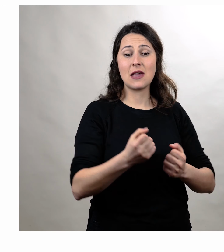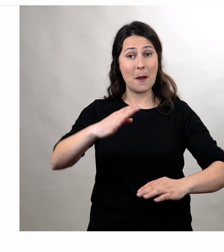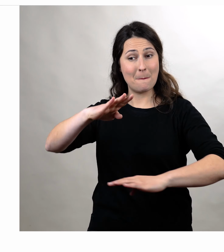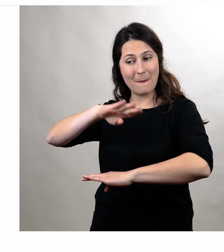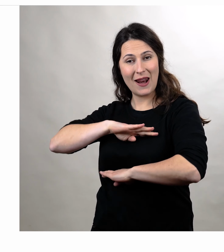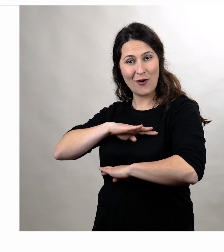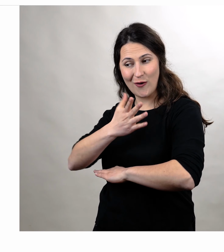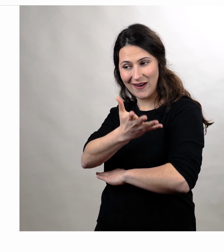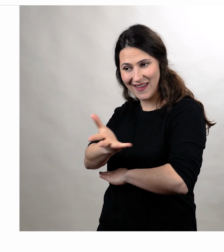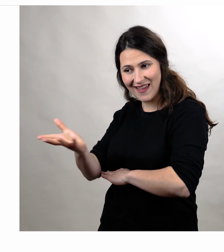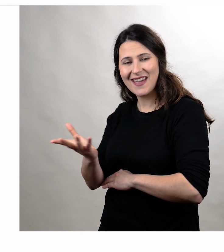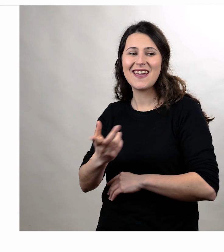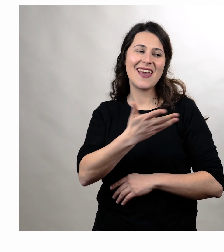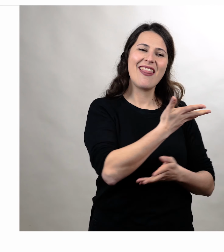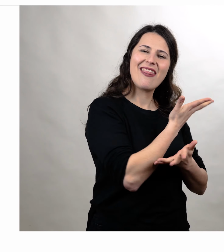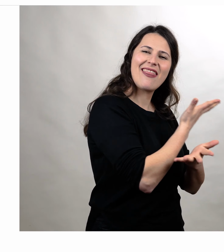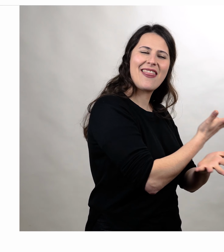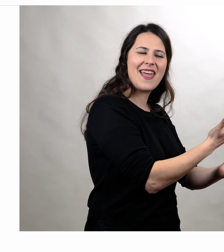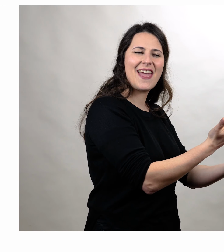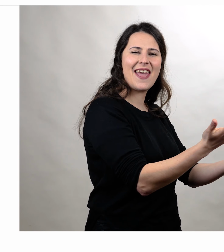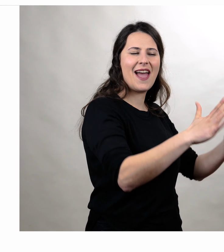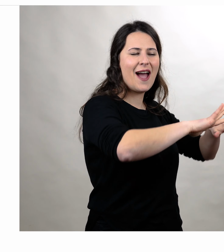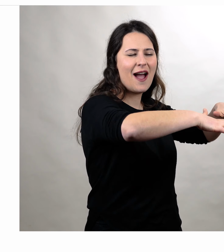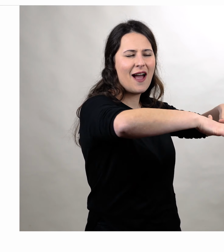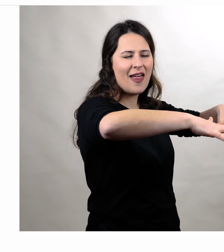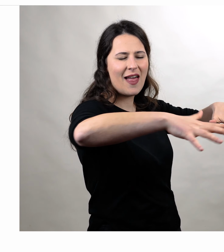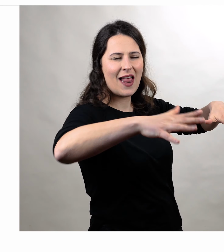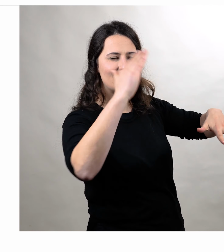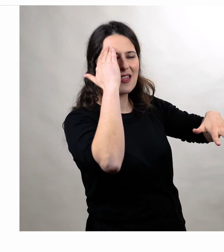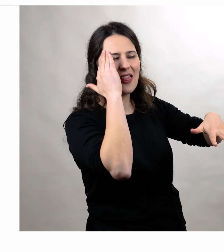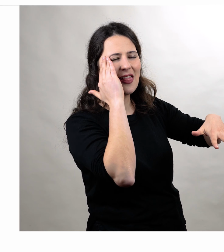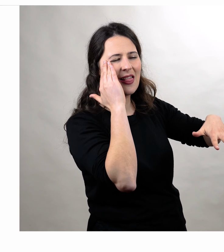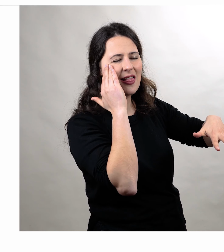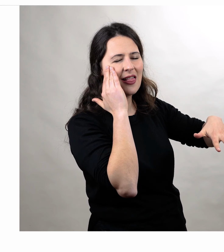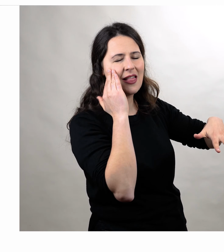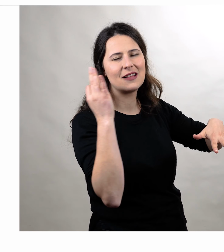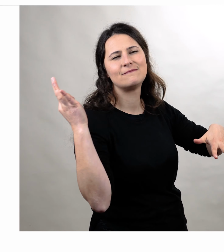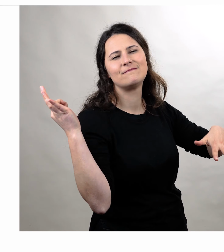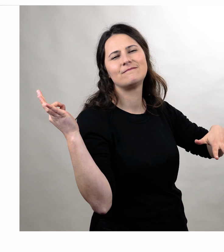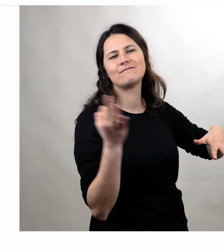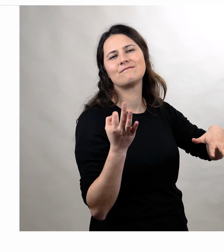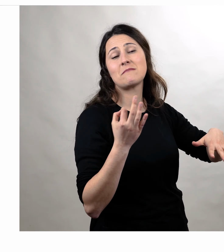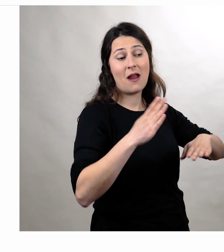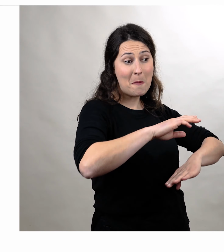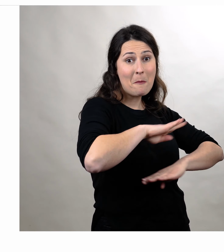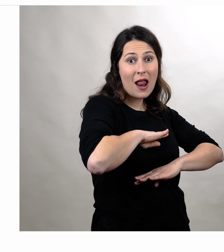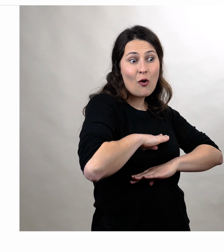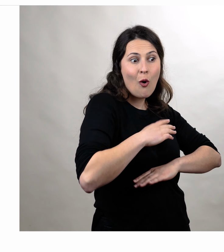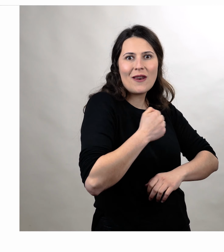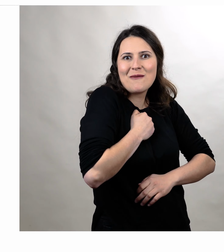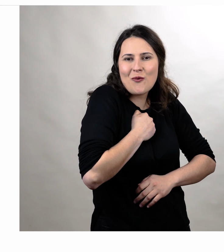Είναι εντυπωσιακό να βλέπεις τον ωκεανό από το ιδιωτικό σου μπαλκόνι.